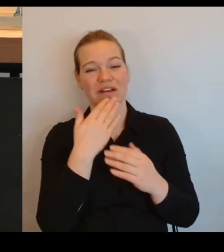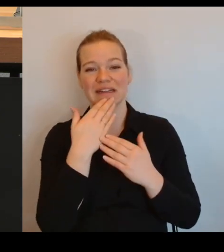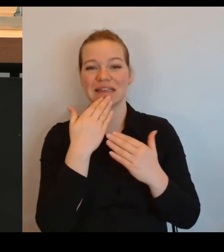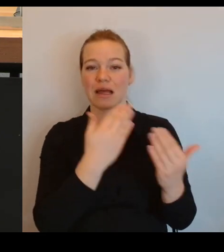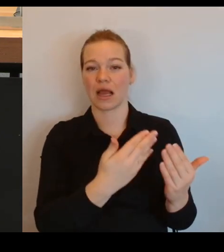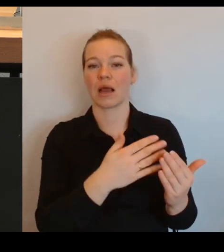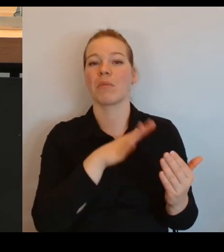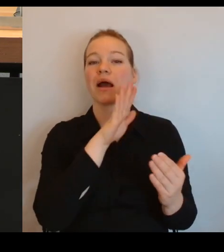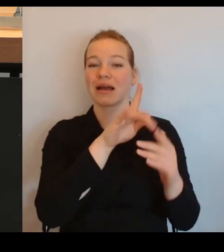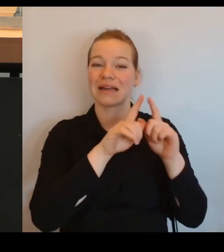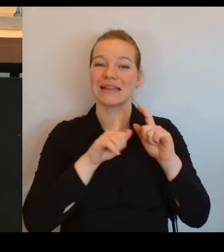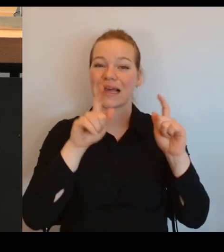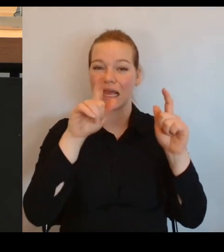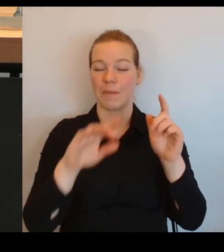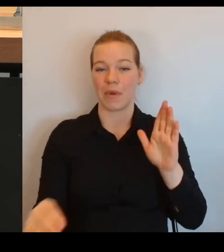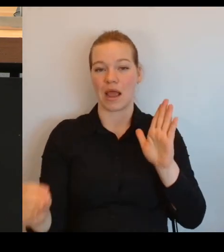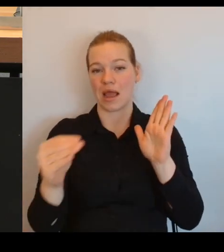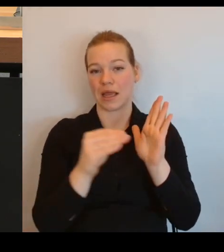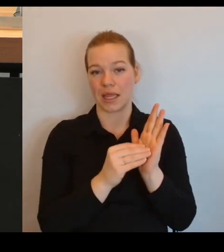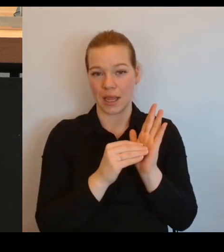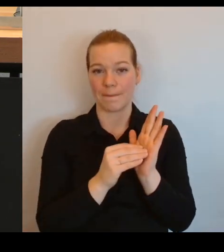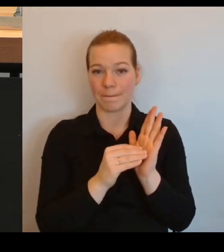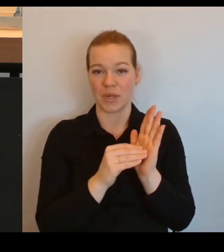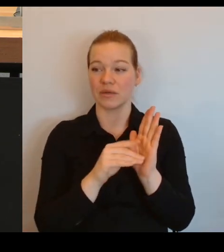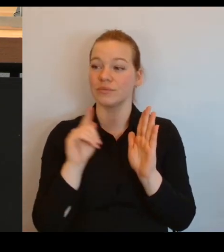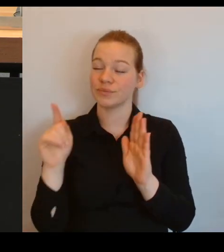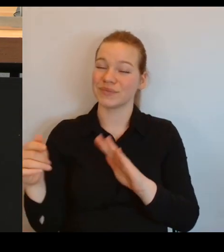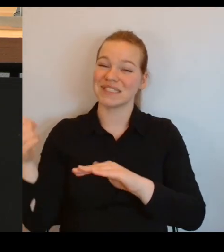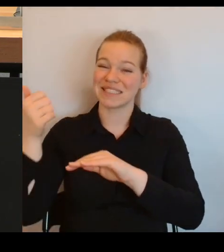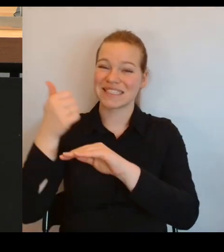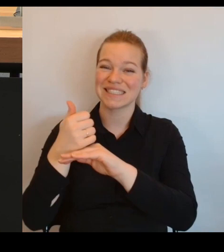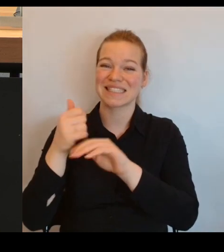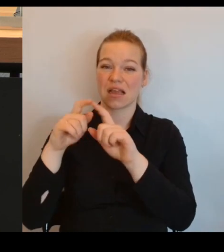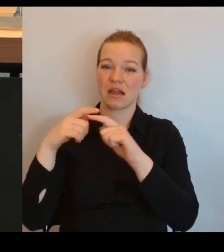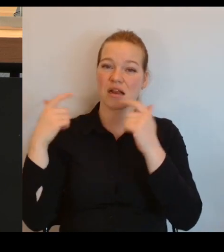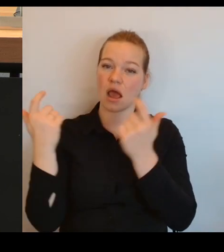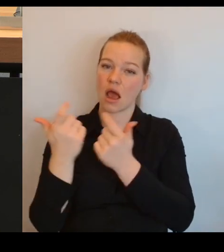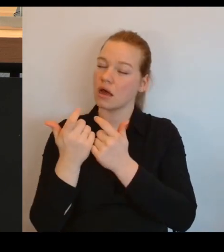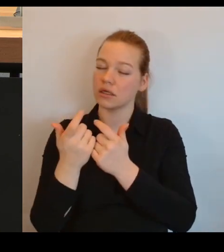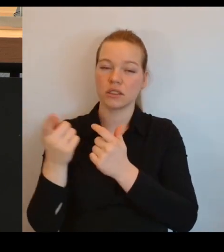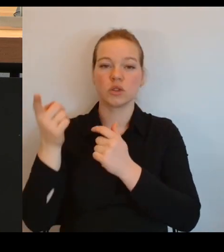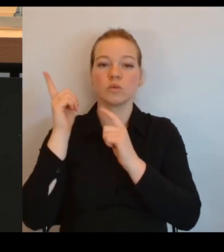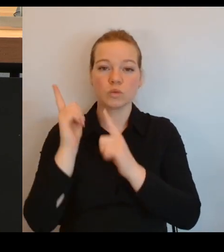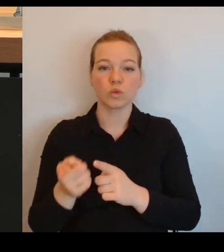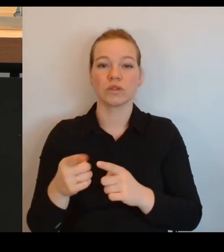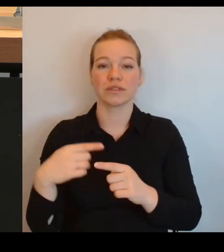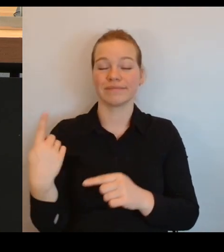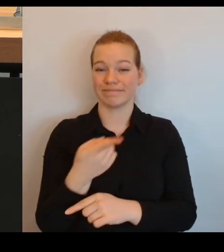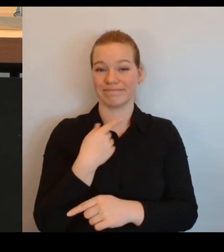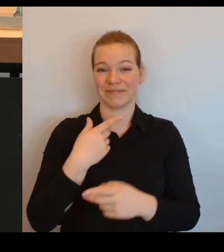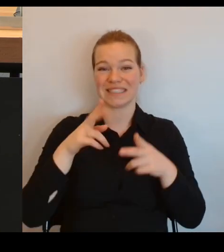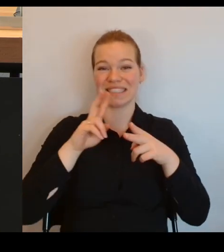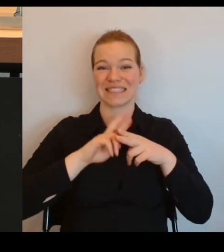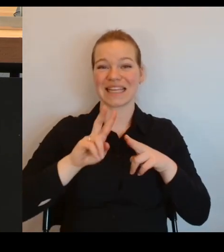den Sanierungsstau des Landes Berlin vollständig erfassen und einen Abbauweg aufzeigen. Das fordert